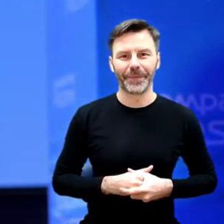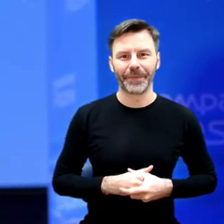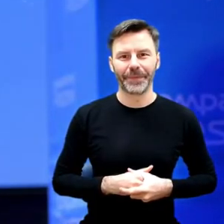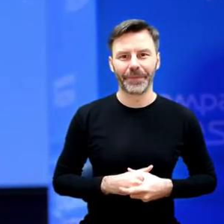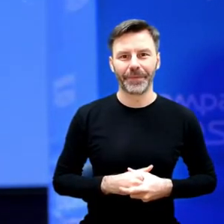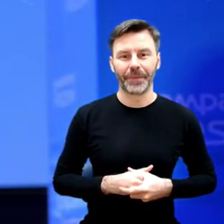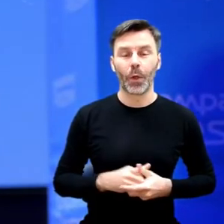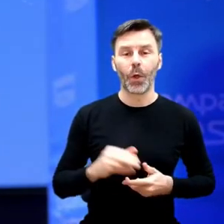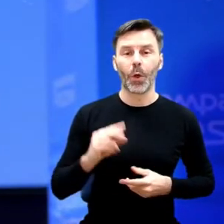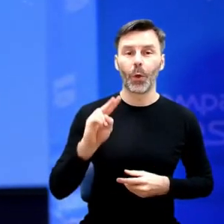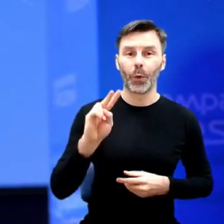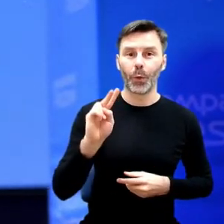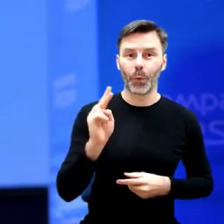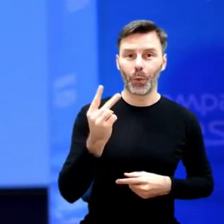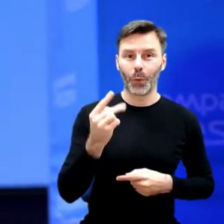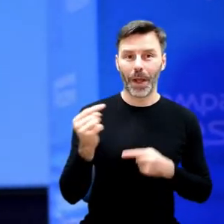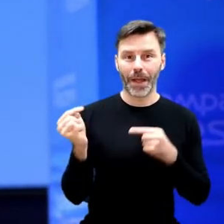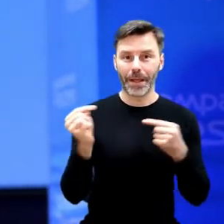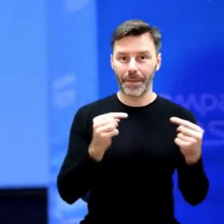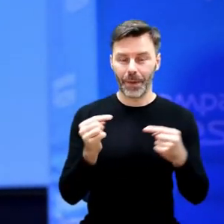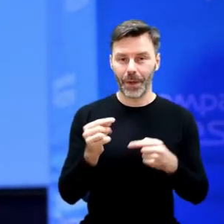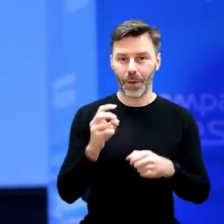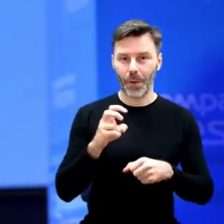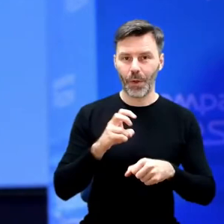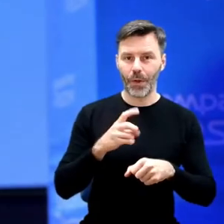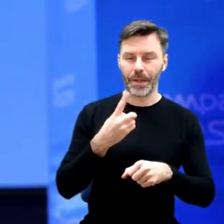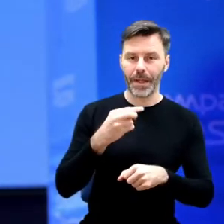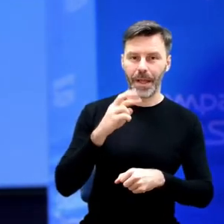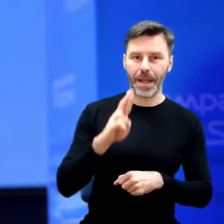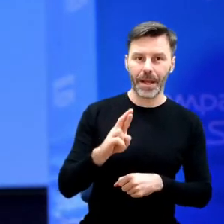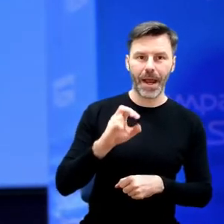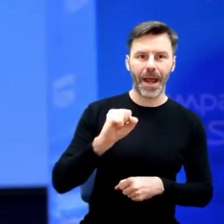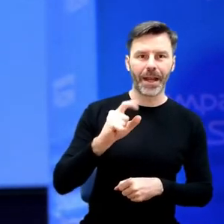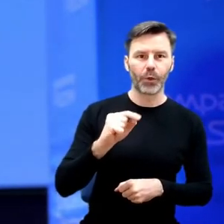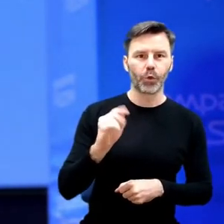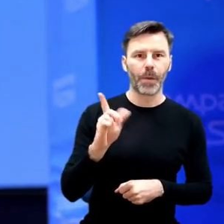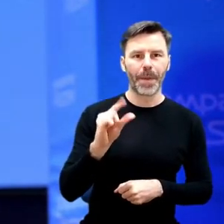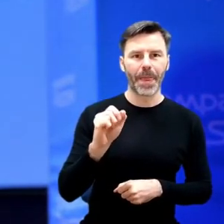Jest to dr hab. Arkadiusz Ptak, burmistrz miasta i gminy Pleszew,